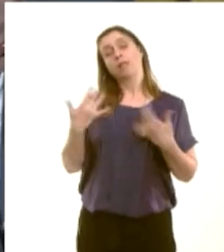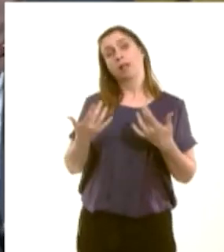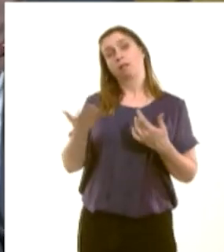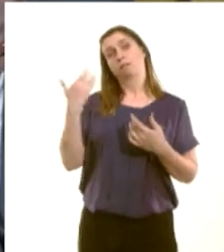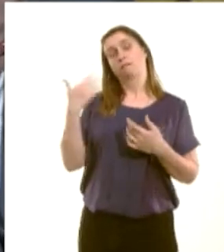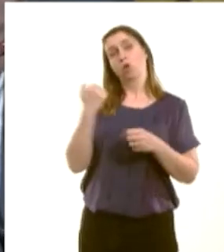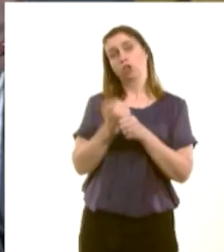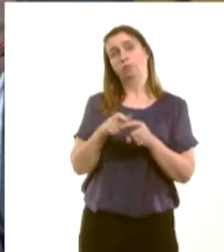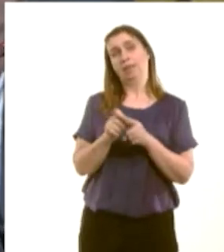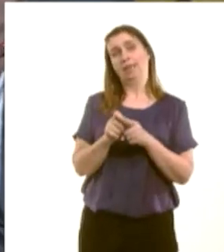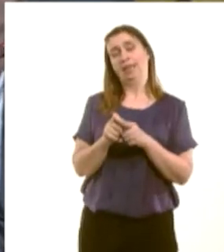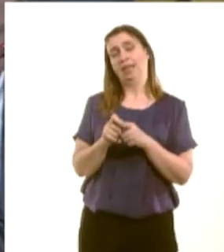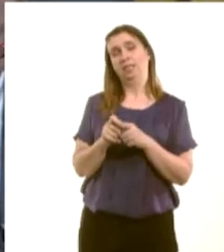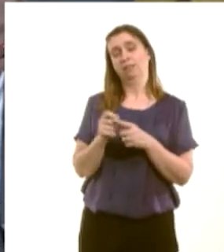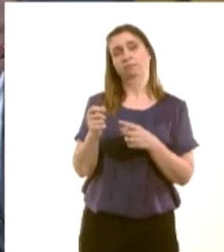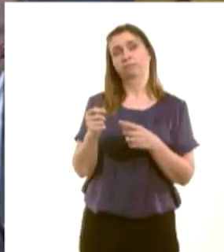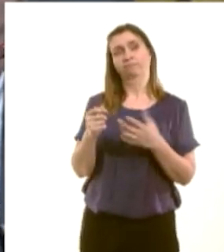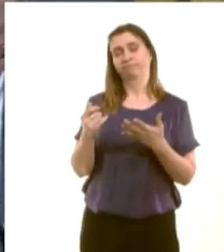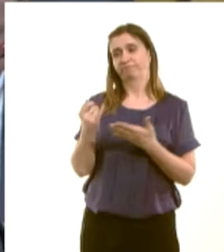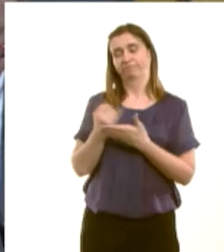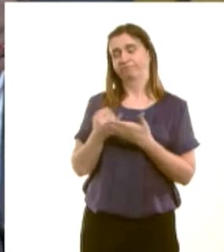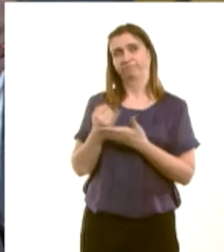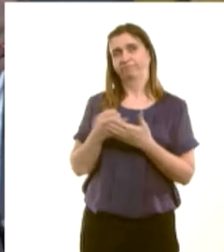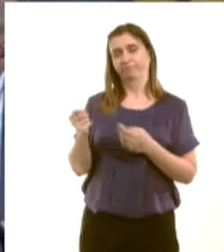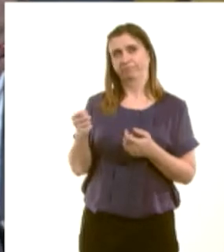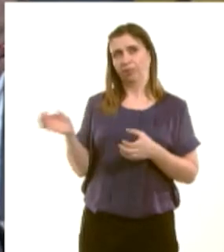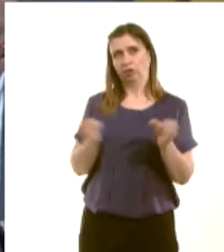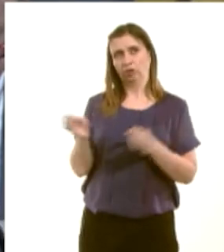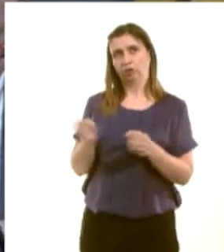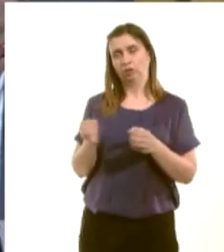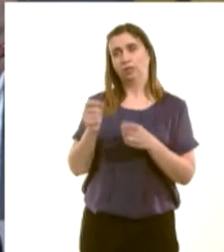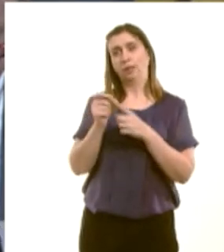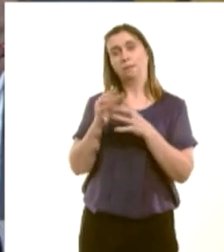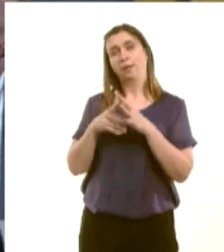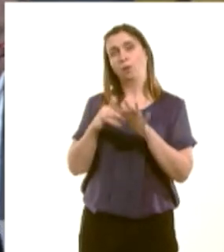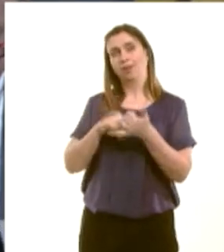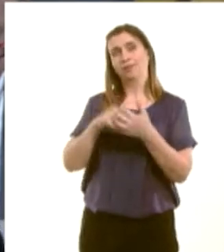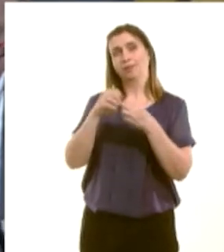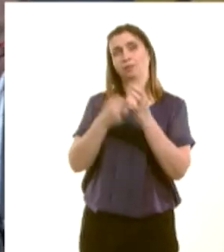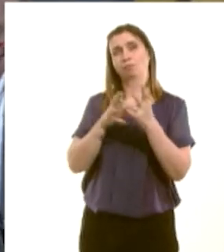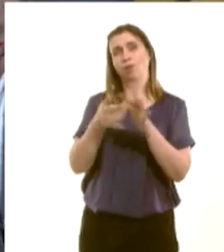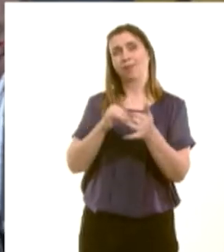lefydd hyfforddi ym Mhowys a Bronglais, dim ond 28 sydd wedi cael eu llenwi yn y pum mlynedd